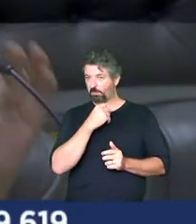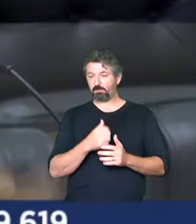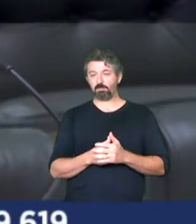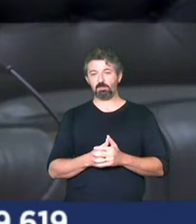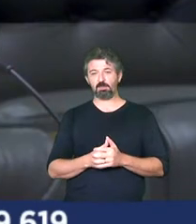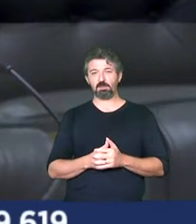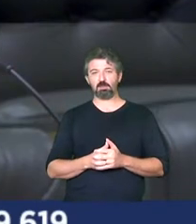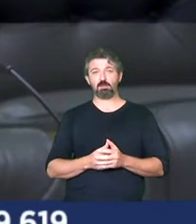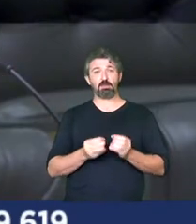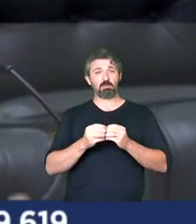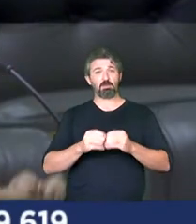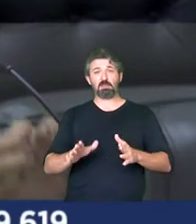DESSA CONSTRUÇÃO. [SOA A CAMPAINHA] SEM VIR NENHUM ITEM